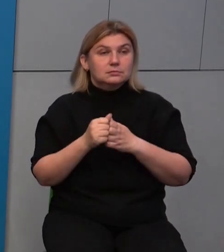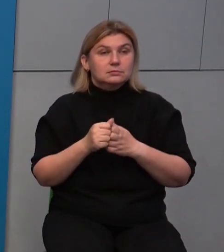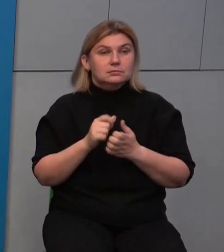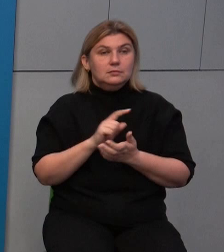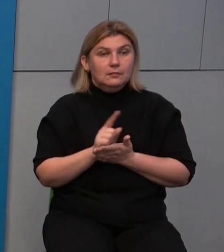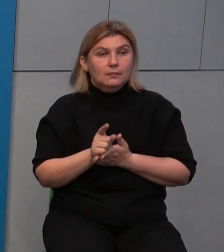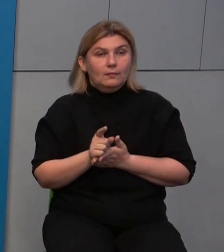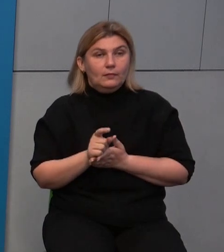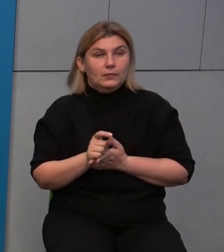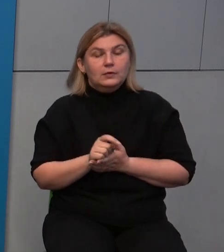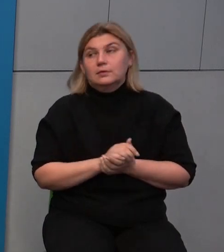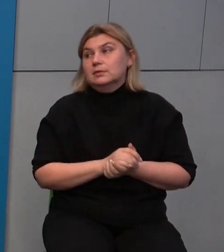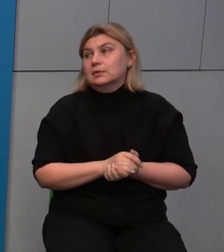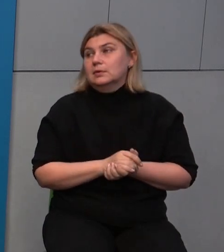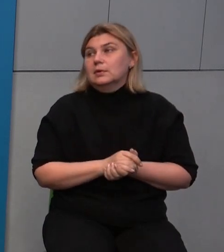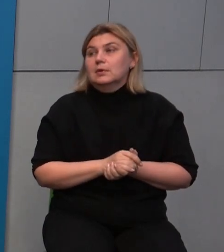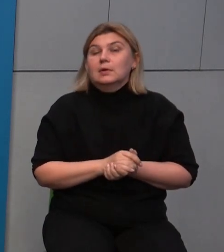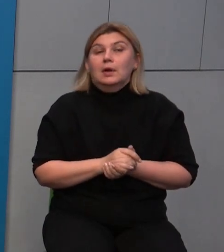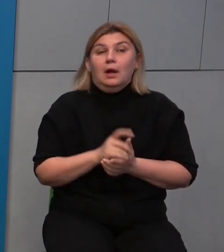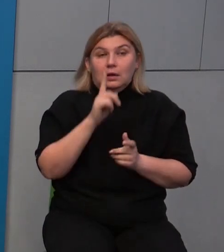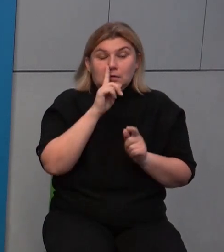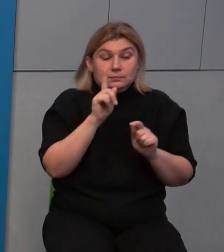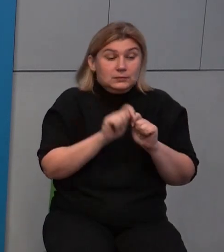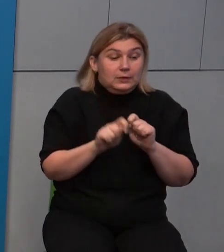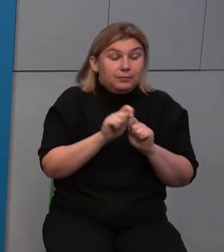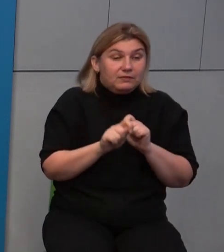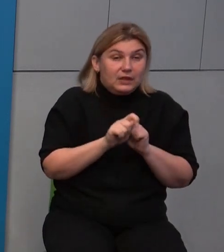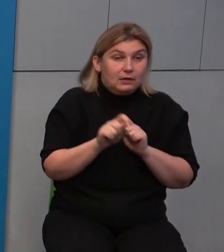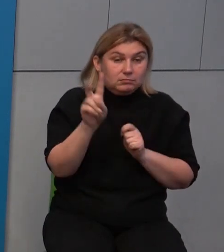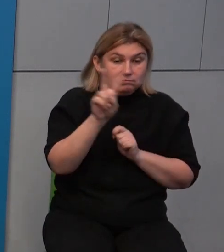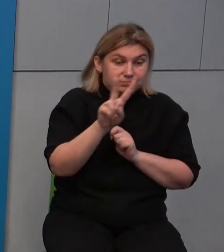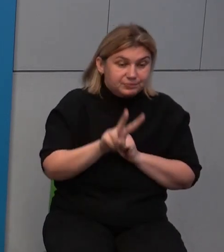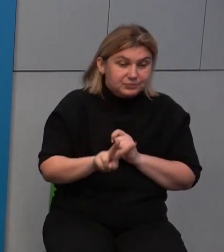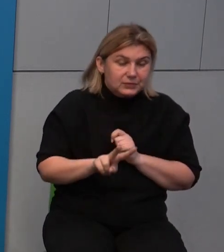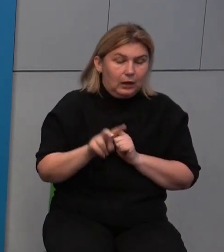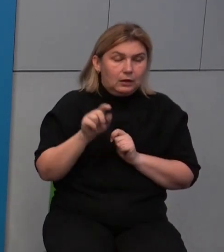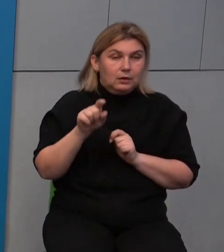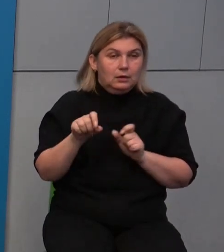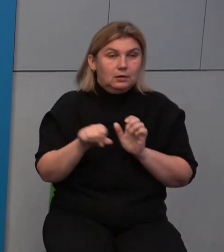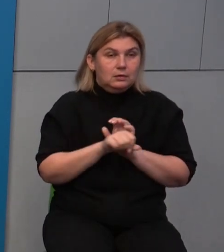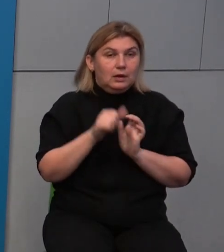Natomiast taki cenzor, który dostawał taki list do przeczesania,